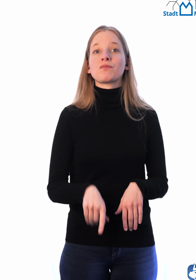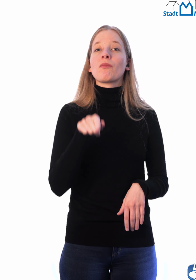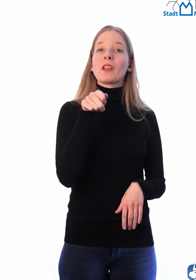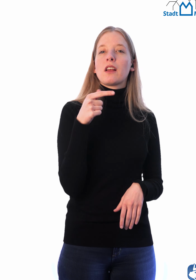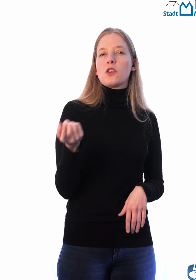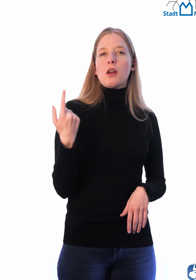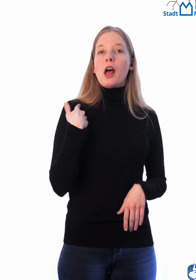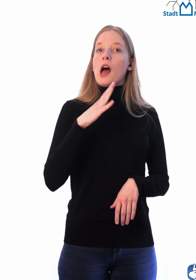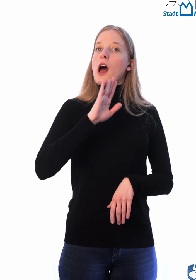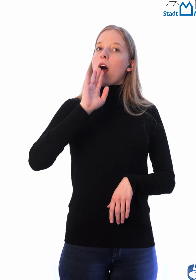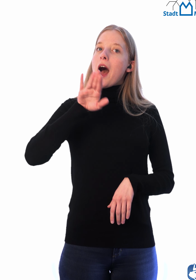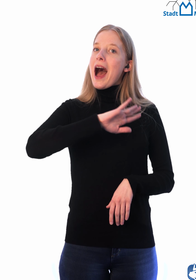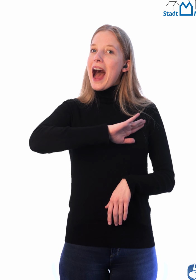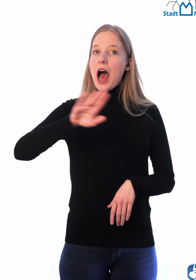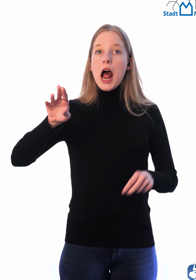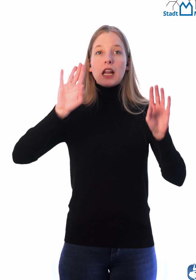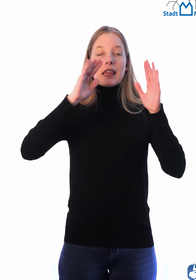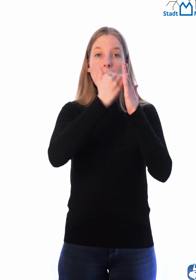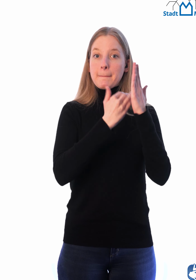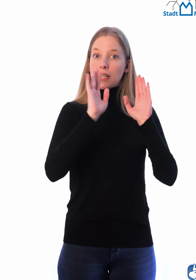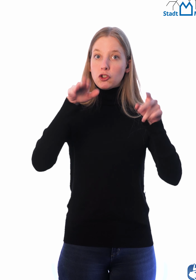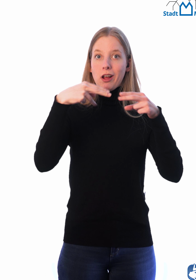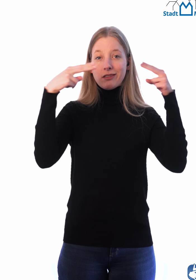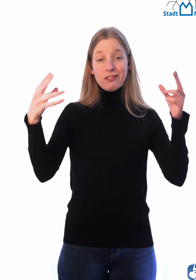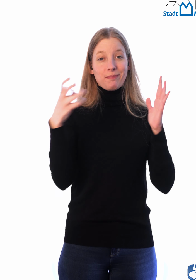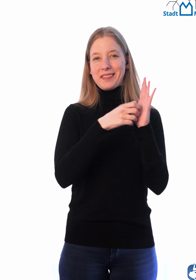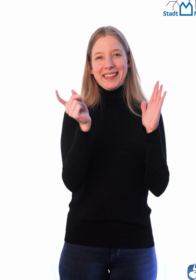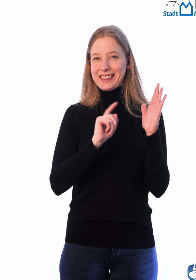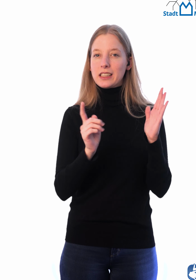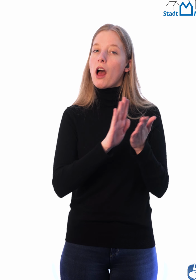Es kommen nicht alle Termine auf der Startseite.